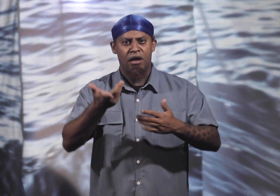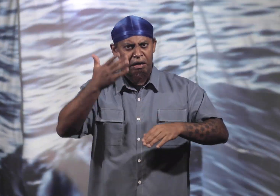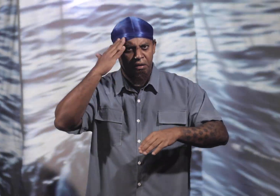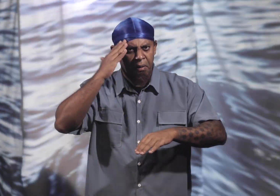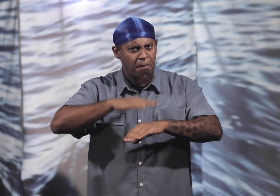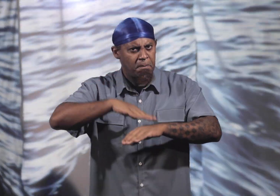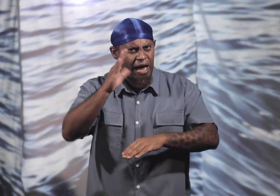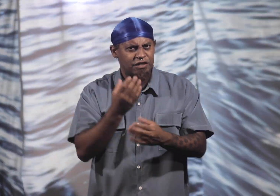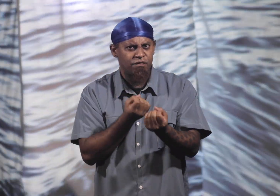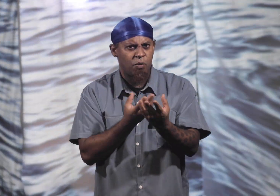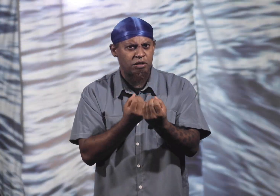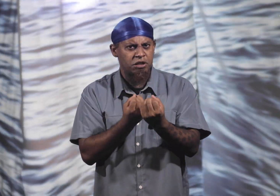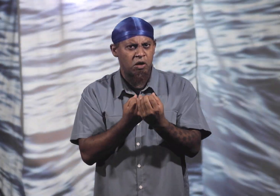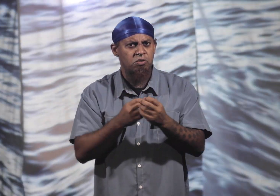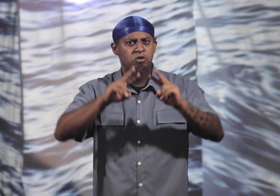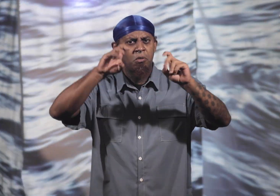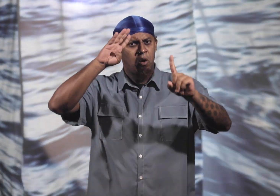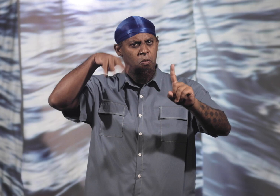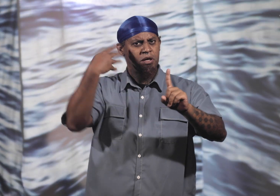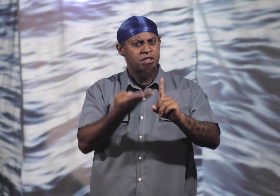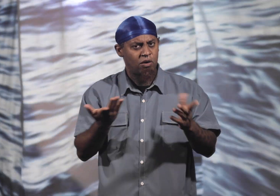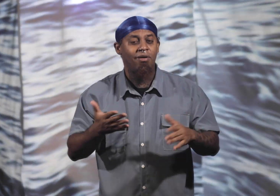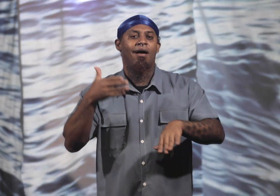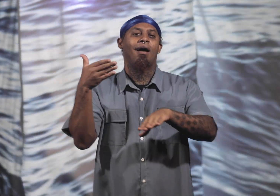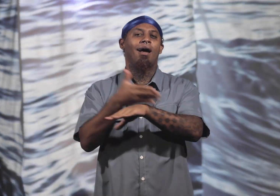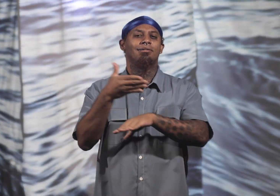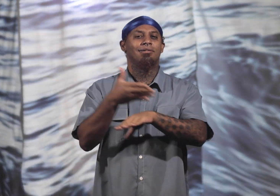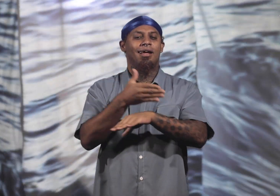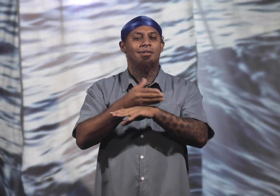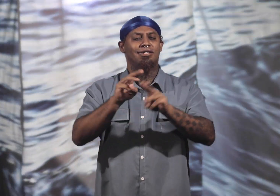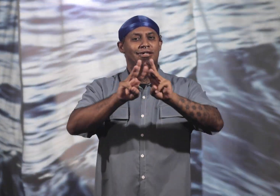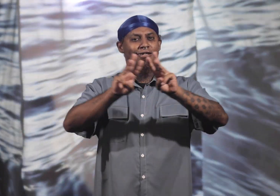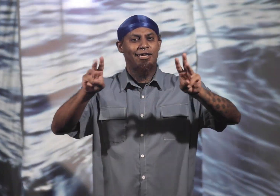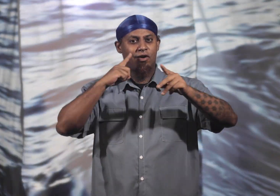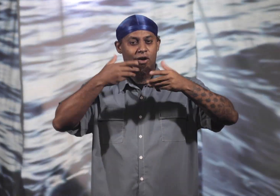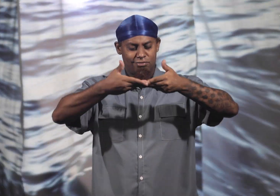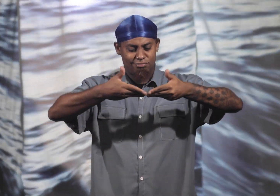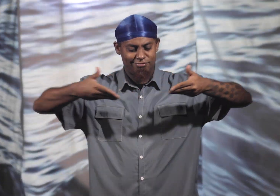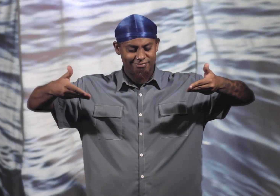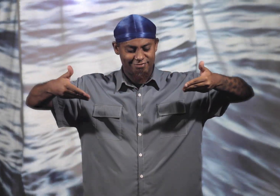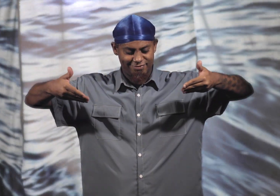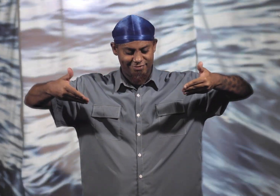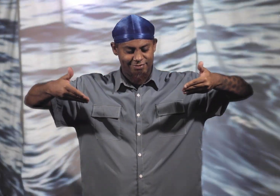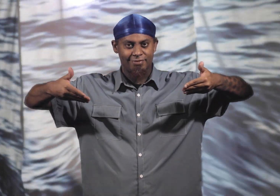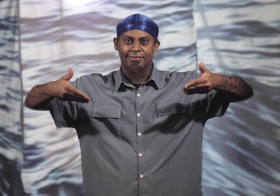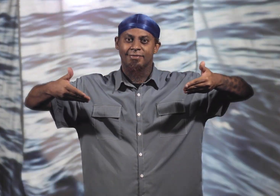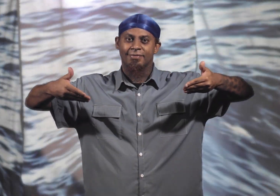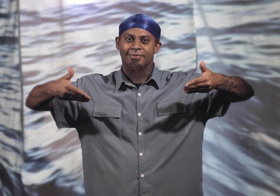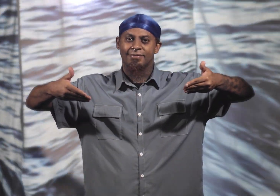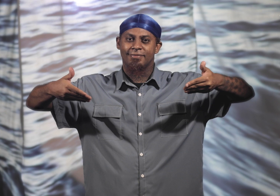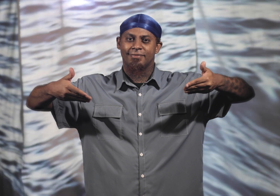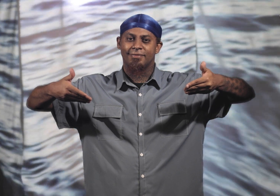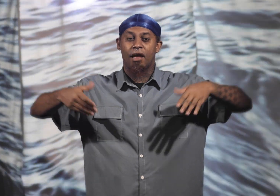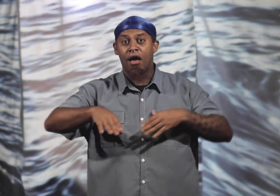Para mais informações sobre a Ocupação, acesse: itaucultural.org.br/ocupacao.